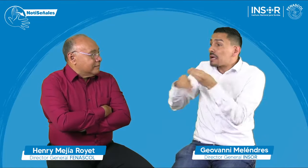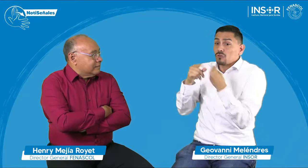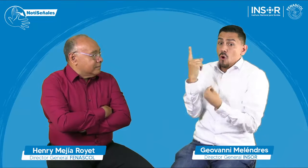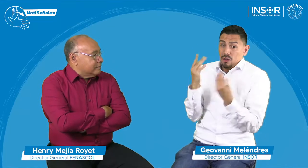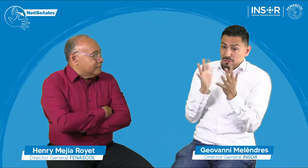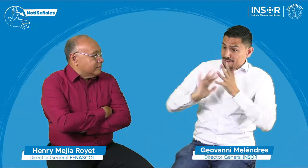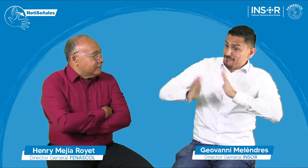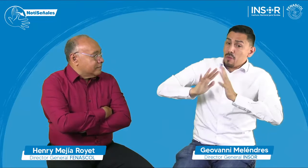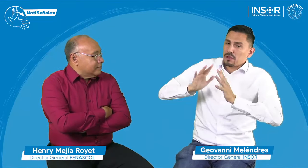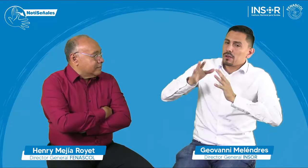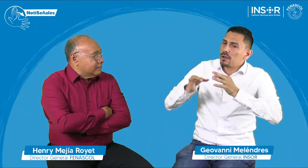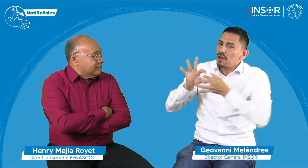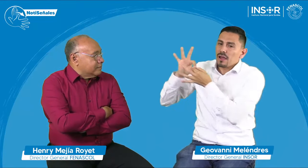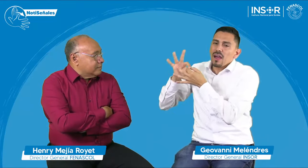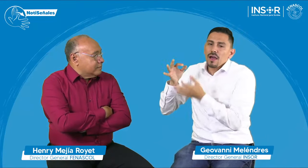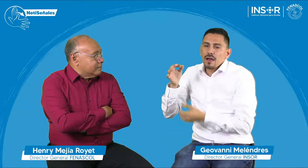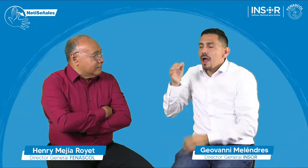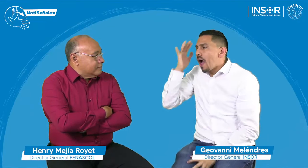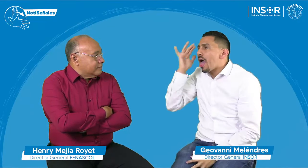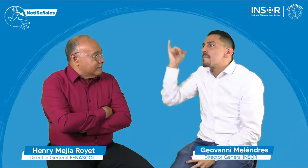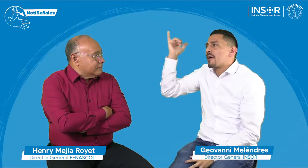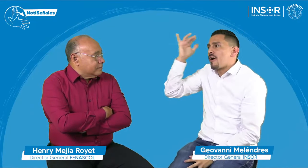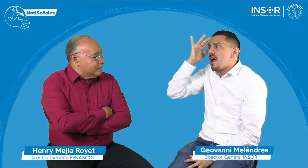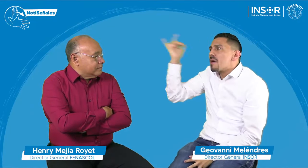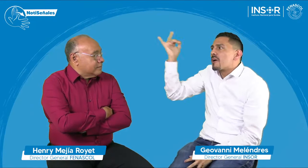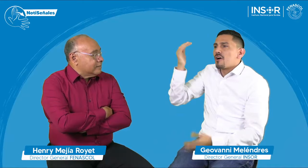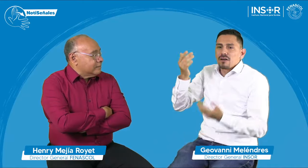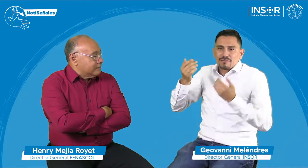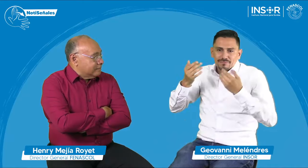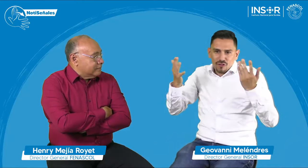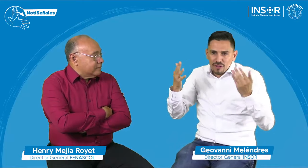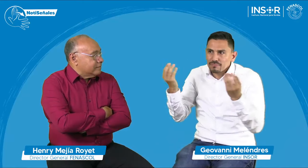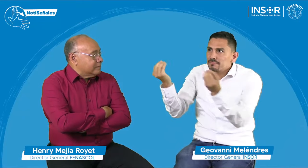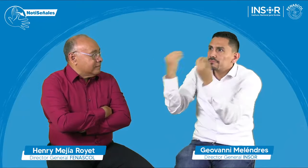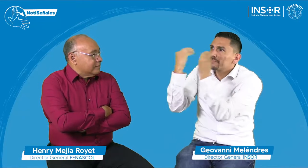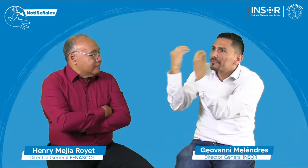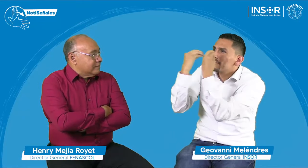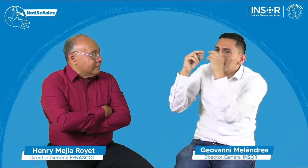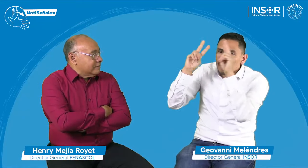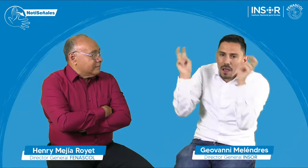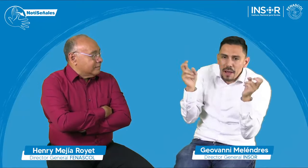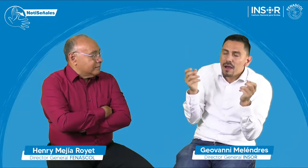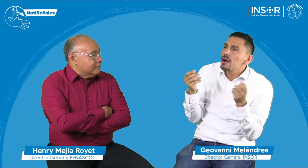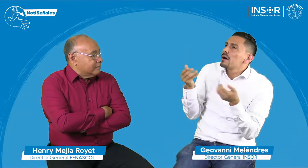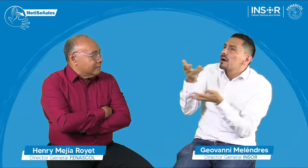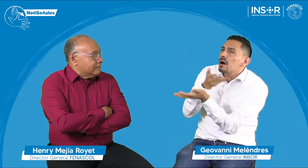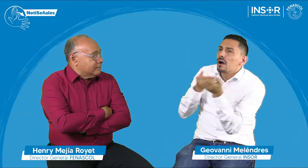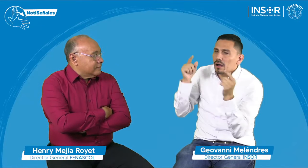relacionamiento con los niños ayudan a ese proceso y a la construcción de la educación en Colombia. No solamente eh en la